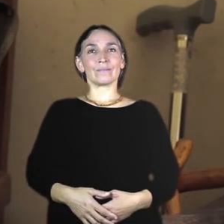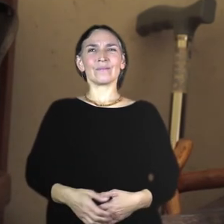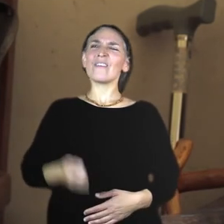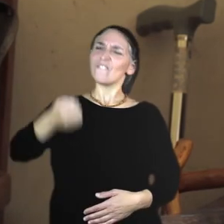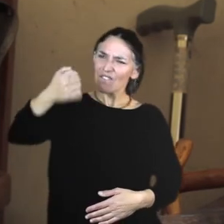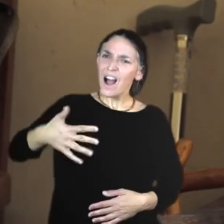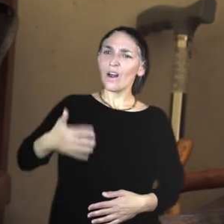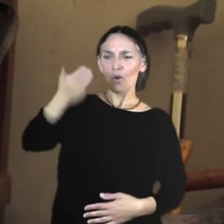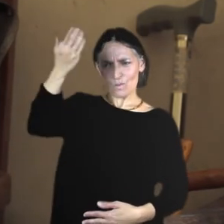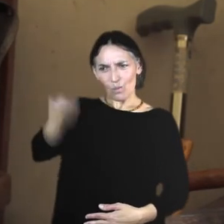Valorate a ti misma.